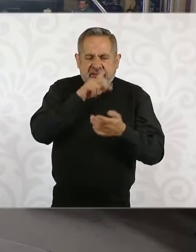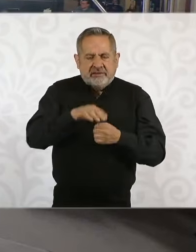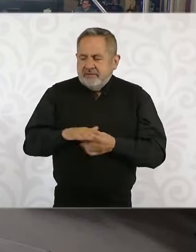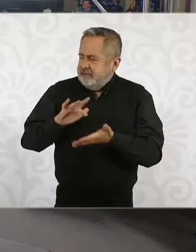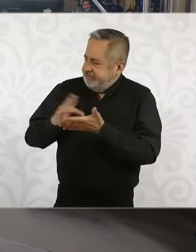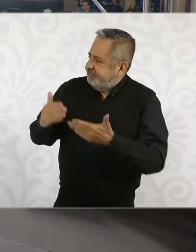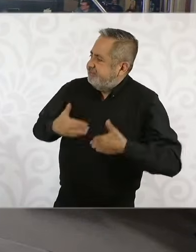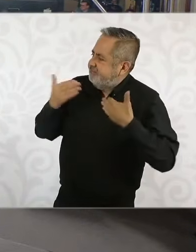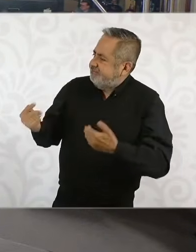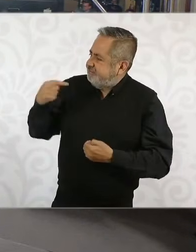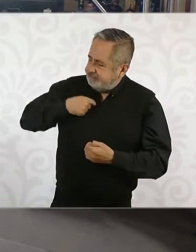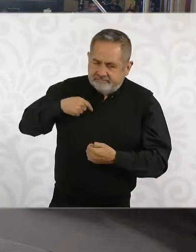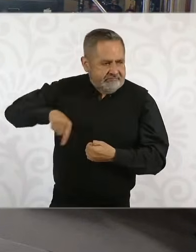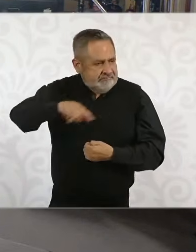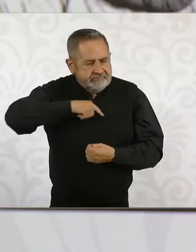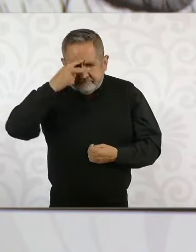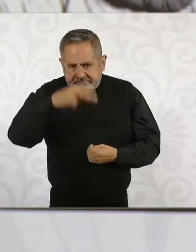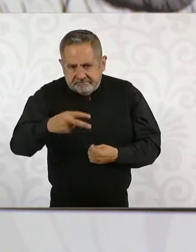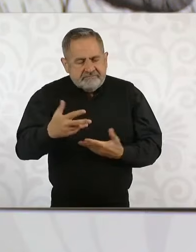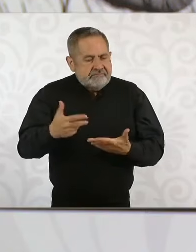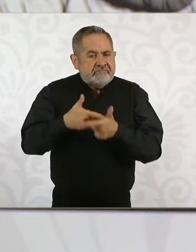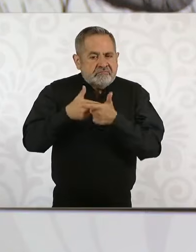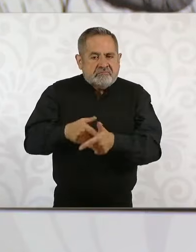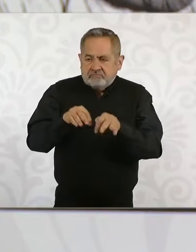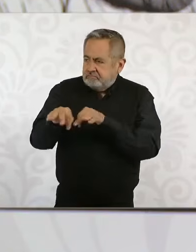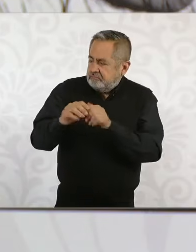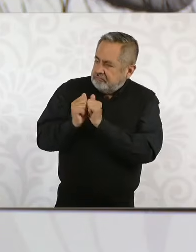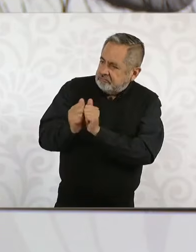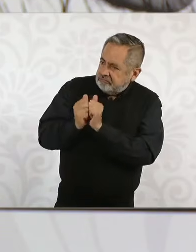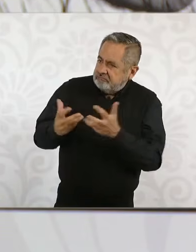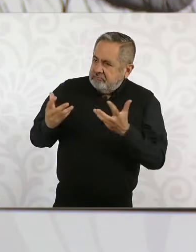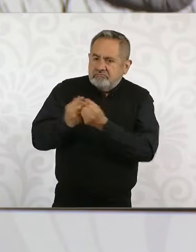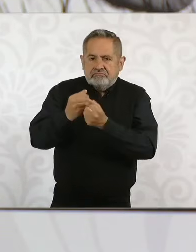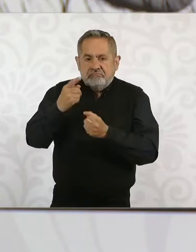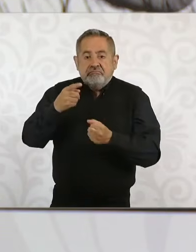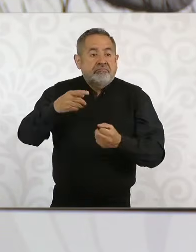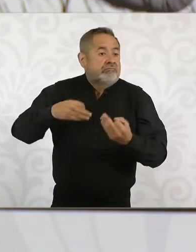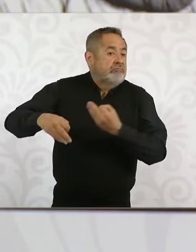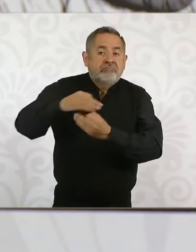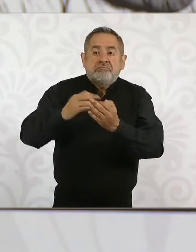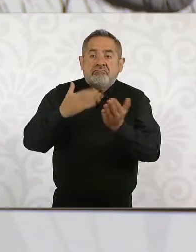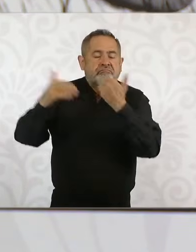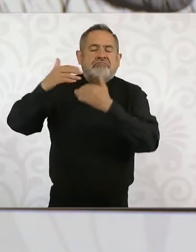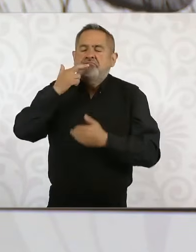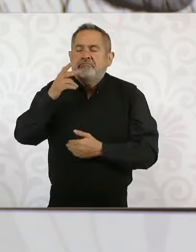en México y que sigamos trabajando por el bien de todas y todos los mexicanos. Bueno, vamos con